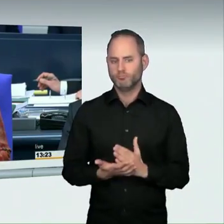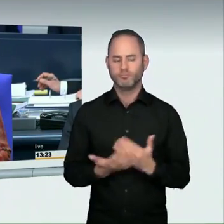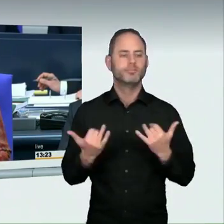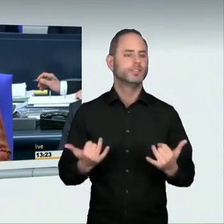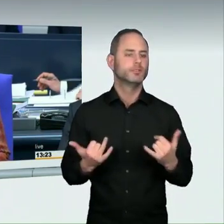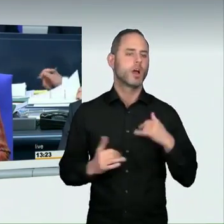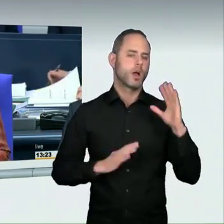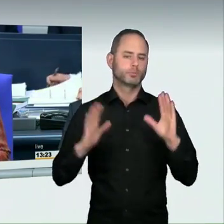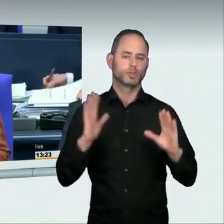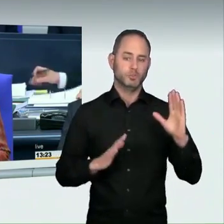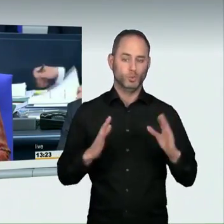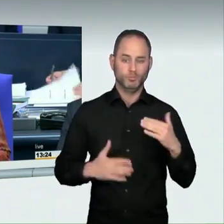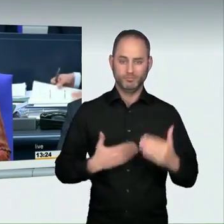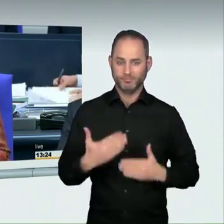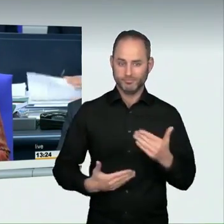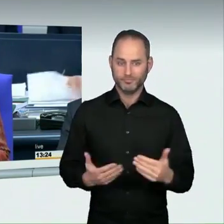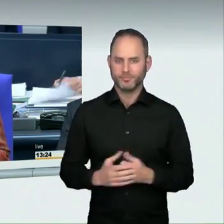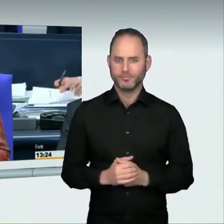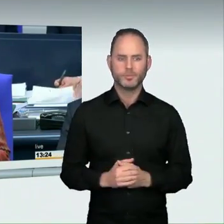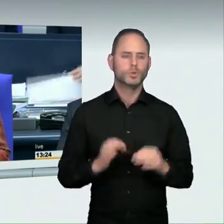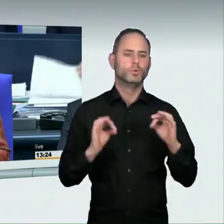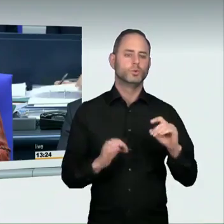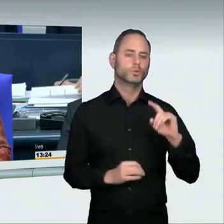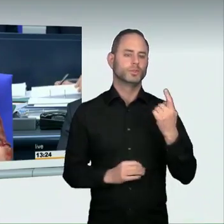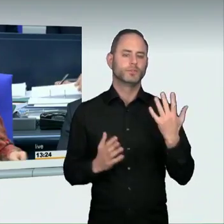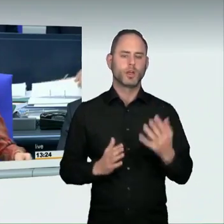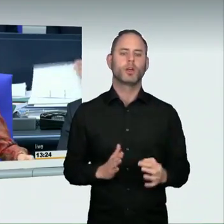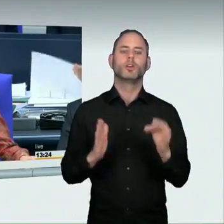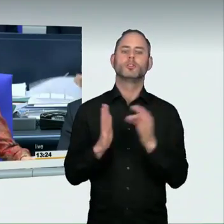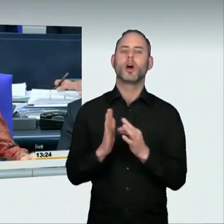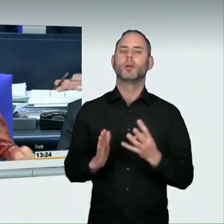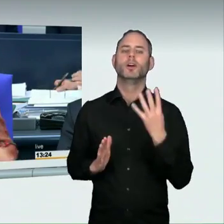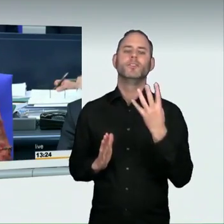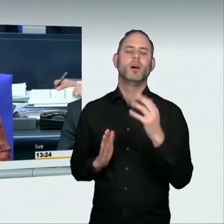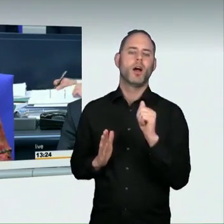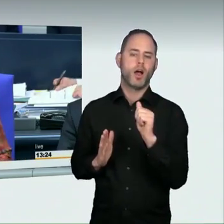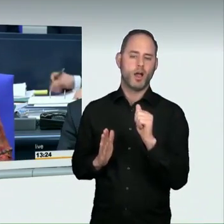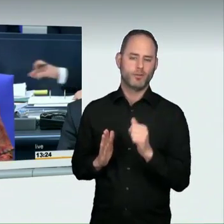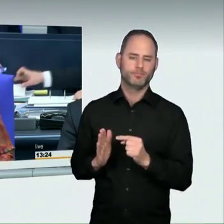und wir kommen zu den Abstimmungen, zunächst über Tagesordnungspunkt 4 a